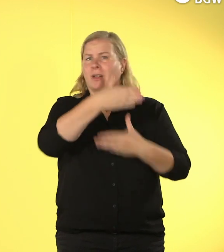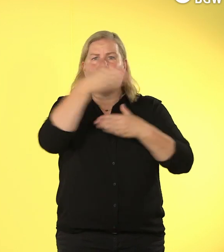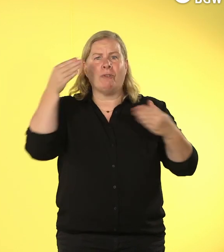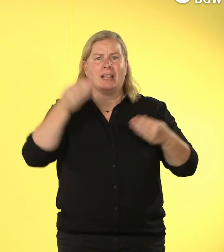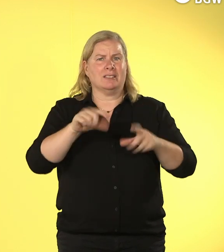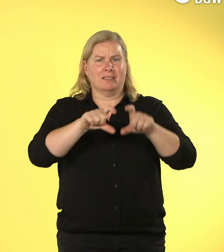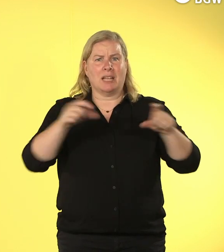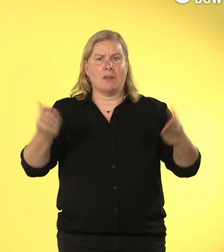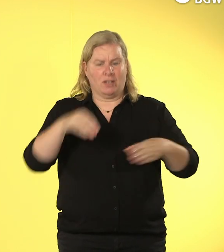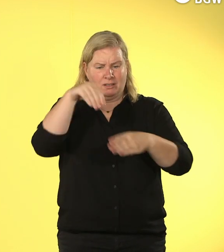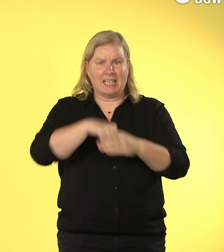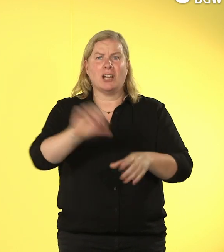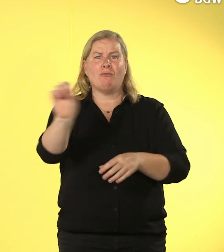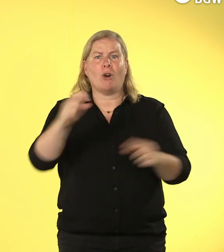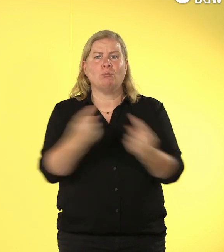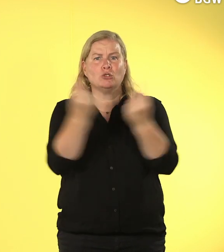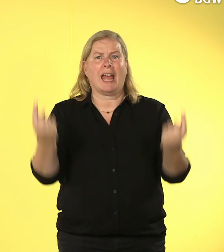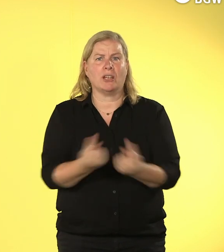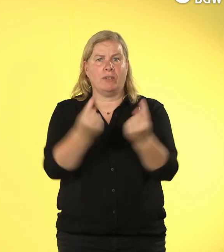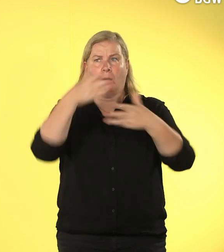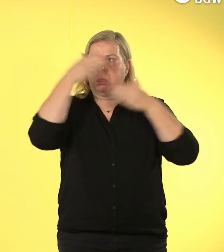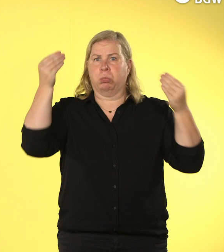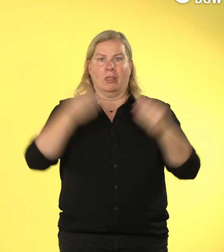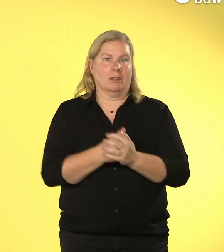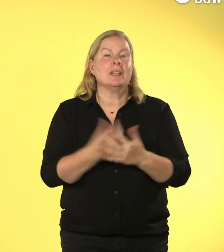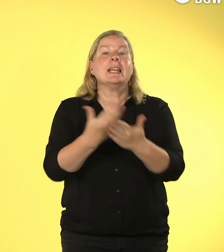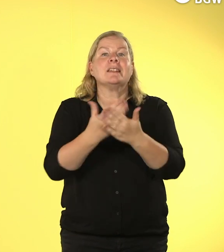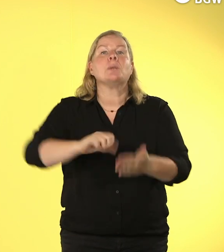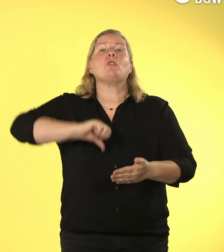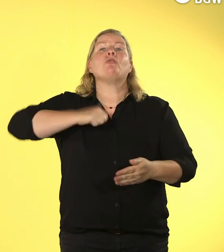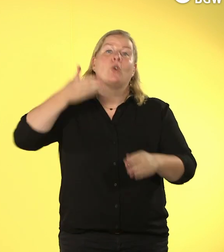Es ist oft zu beobachten in der Praxis. Wenn man versucht,